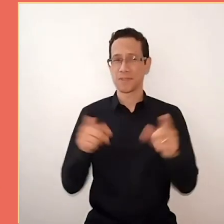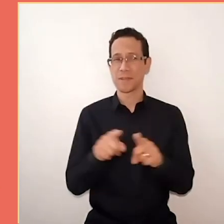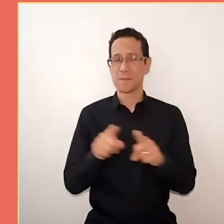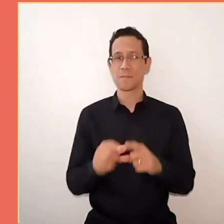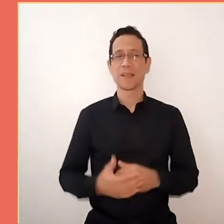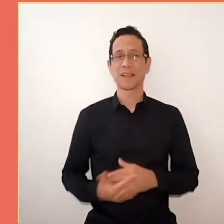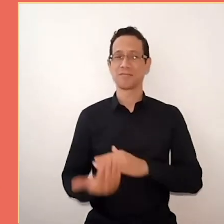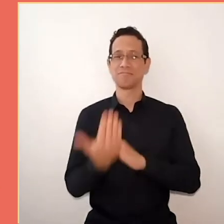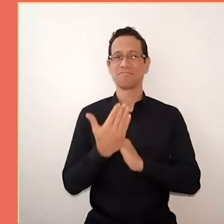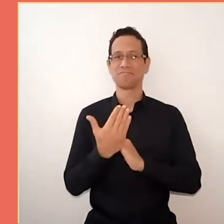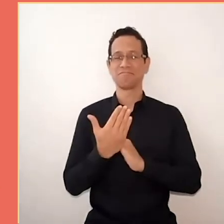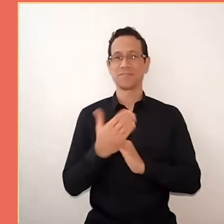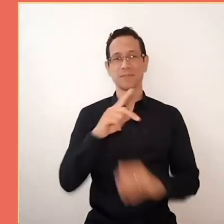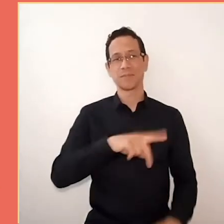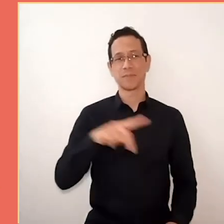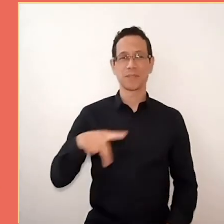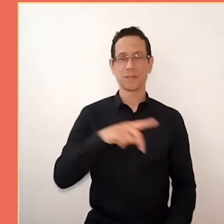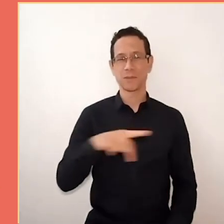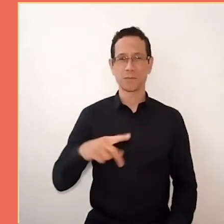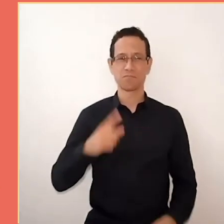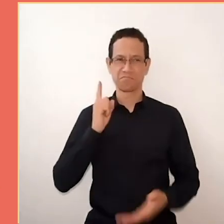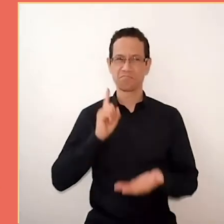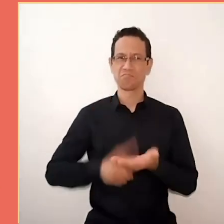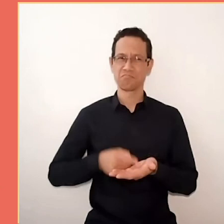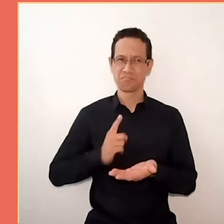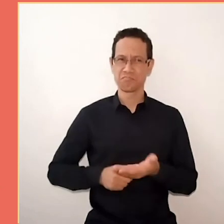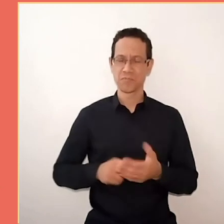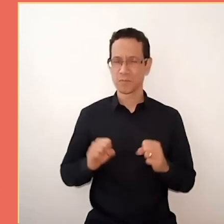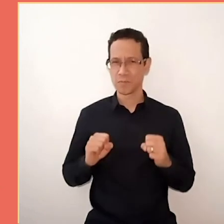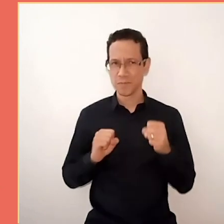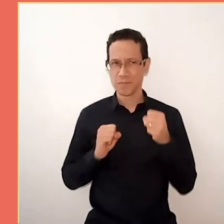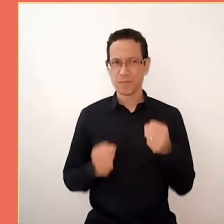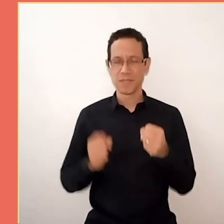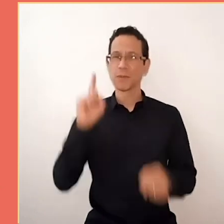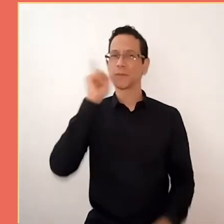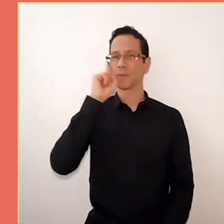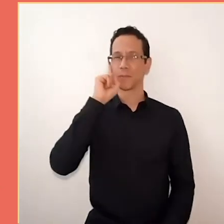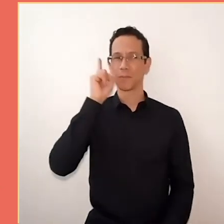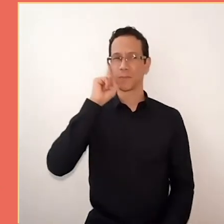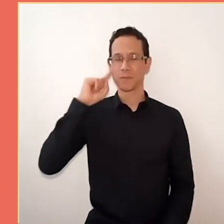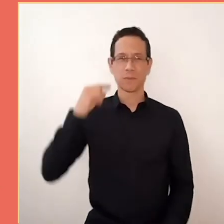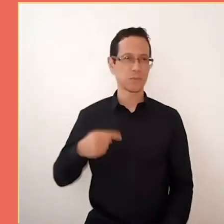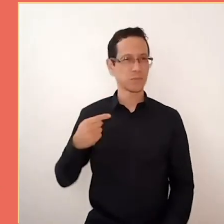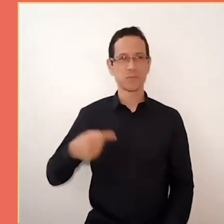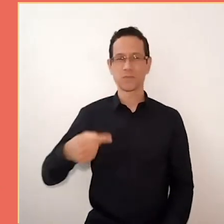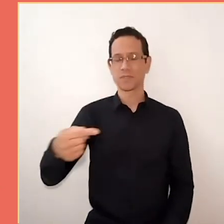São educadores, comprometidos com esse fazer diário, e que nos move e nos emociona.